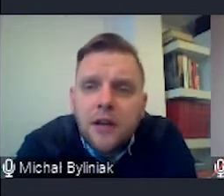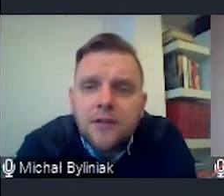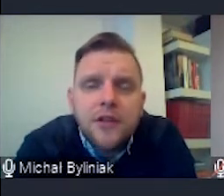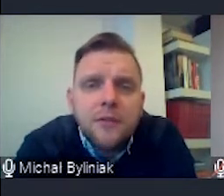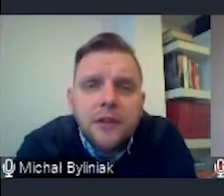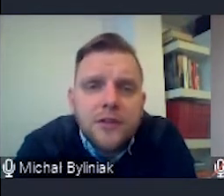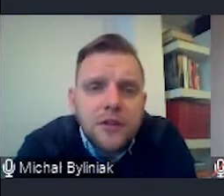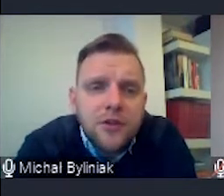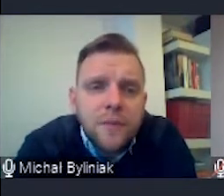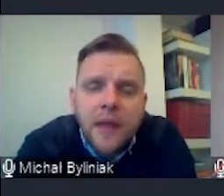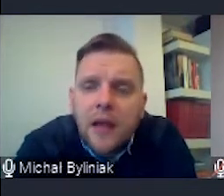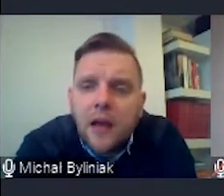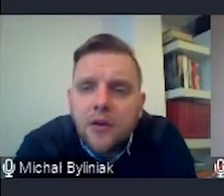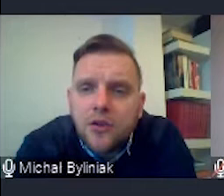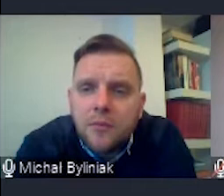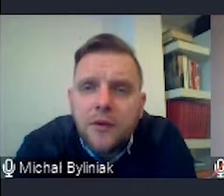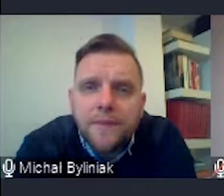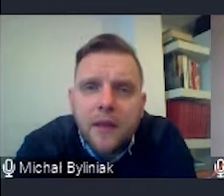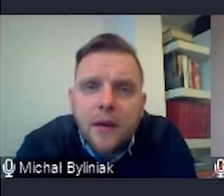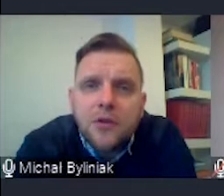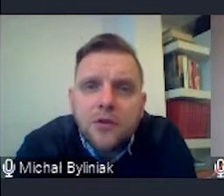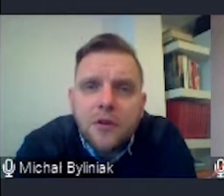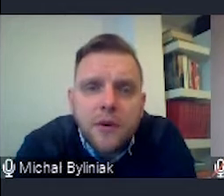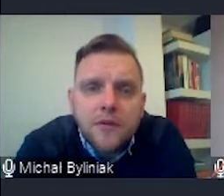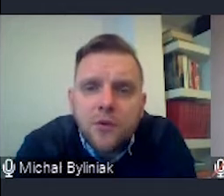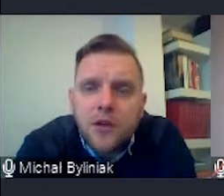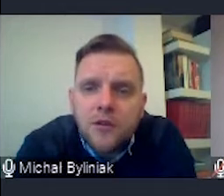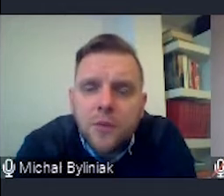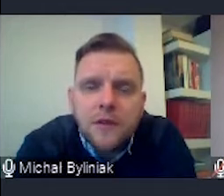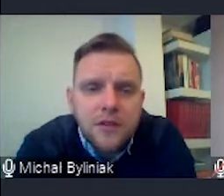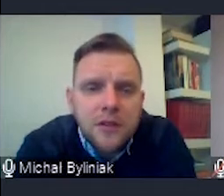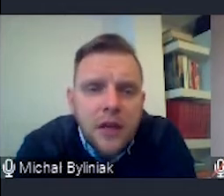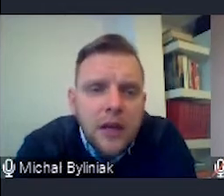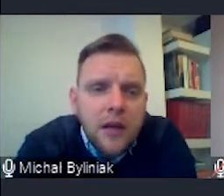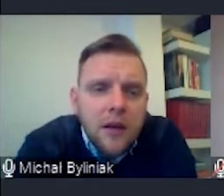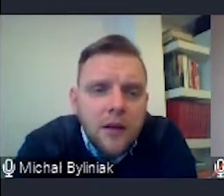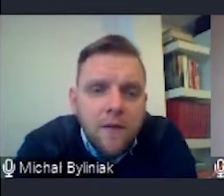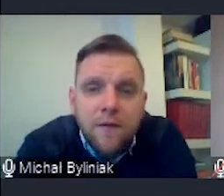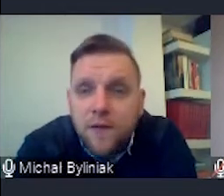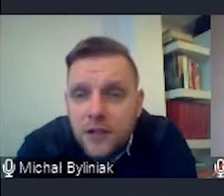Ja ten czat będę śledził, żeby na bieżąco Państwu udzielać odpowiedzi.